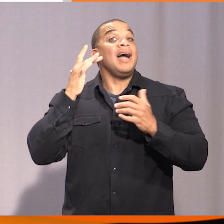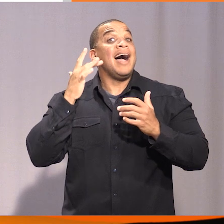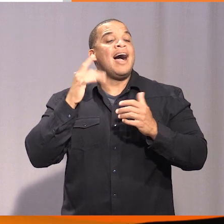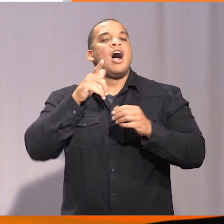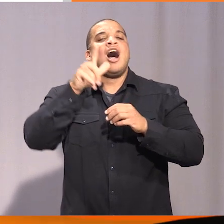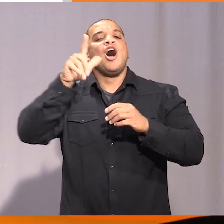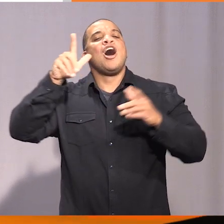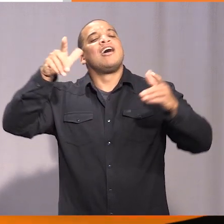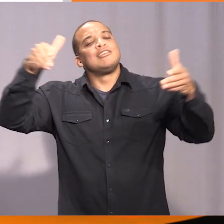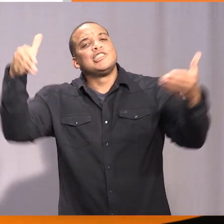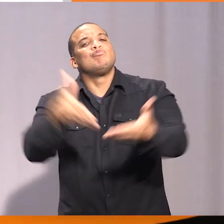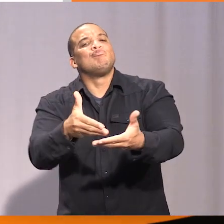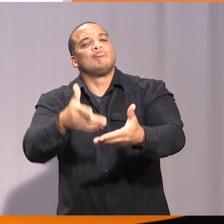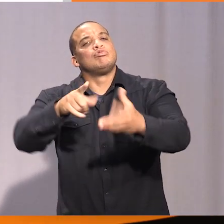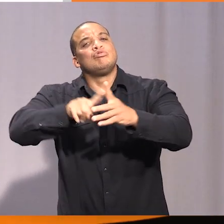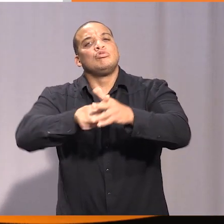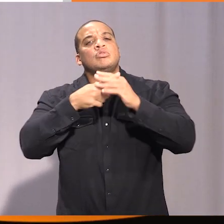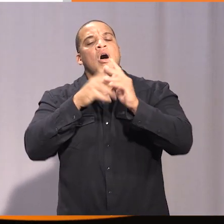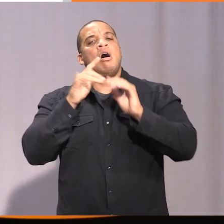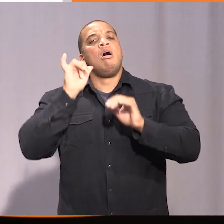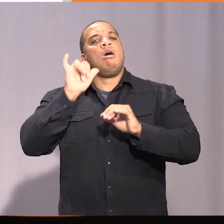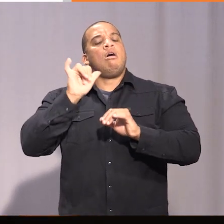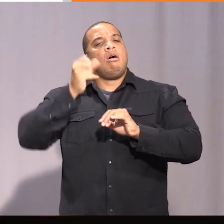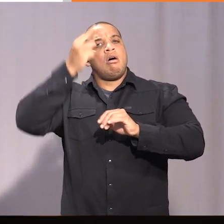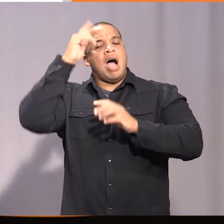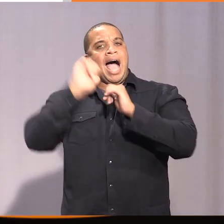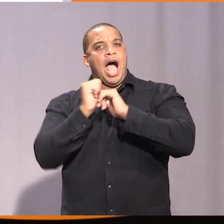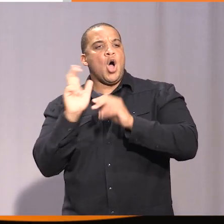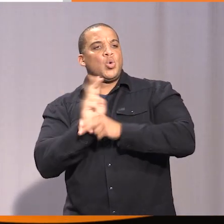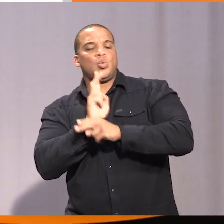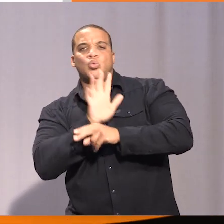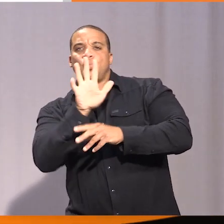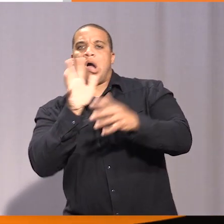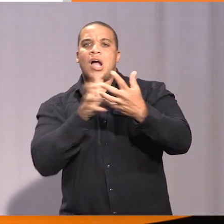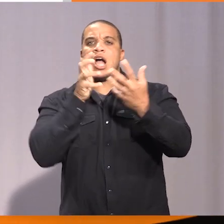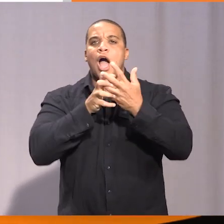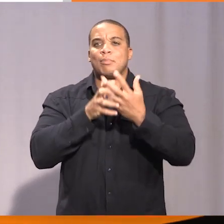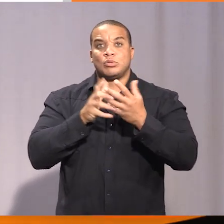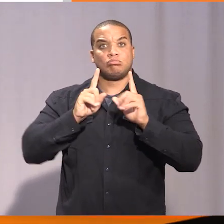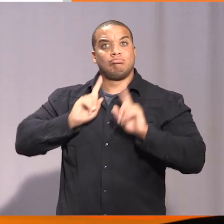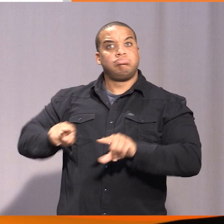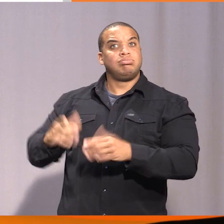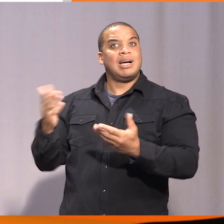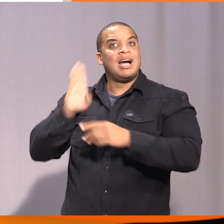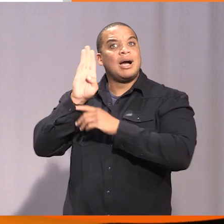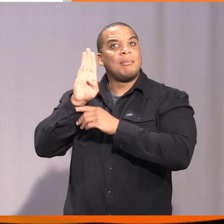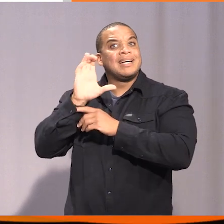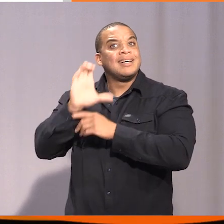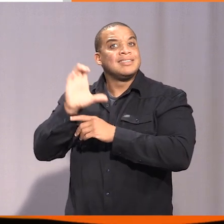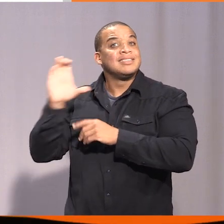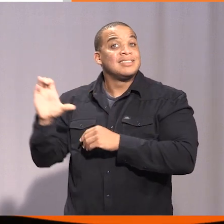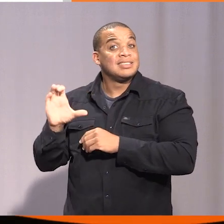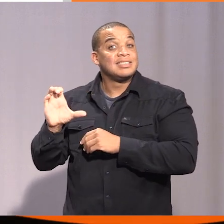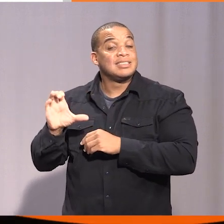mientras estudian en BCC. Si se desplazan hacia abajo en la página, podrán aquí ver otro